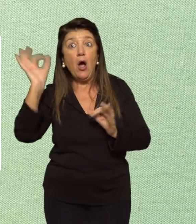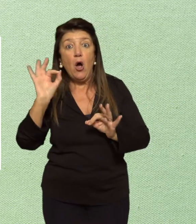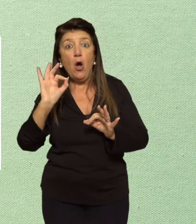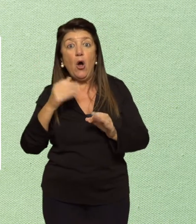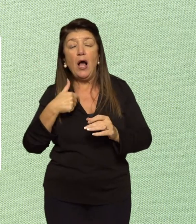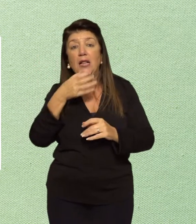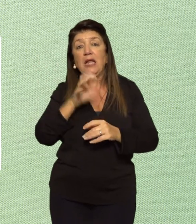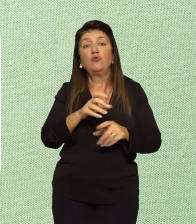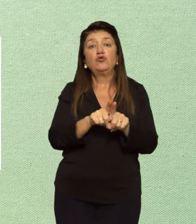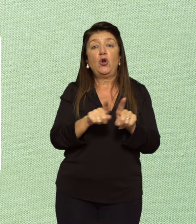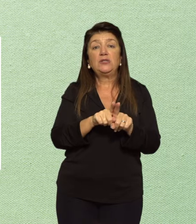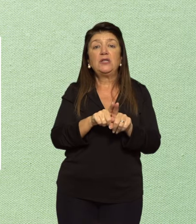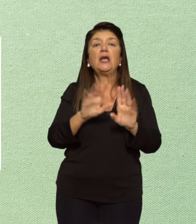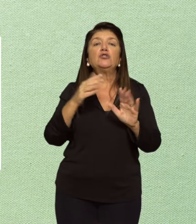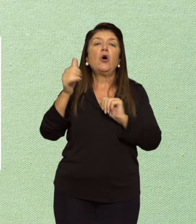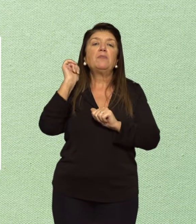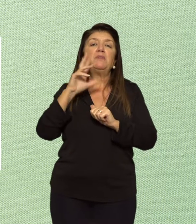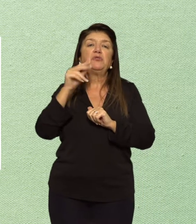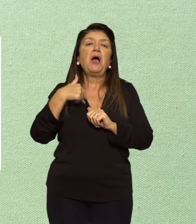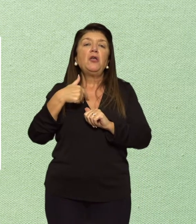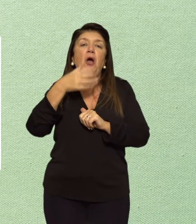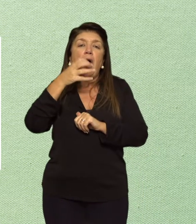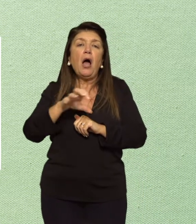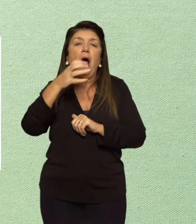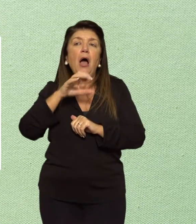diceva: "ma tanto io denuncio, nessuno fa niente e rischio solo di peggiorare la mia situazione,